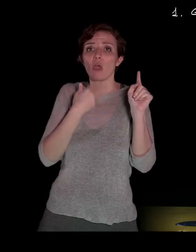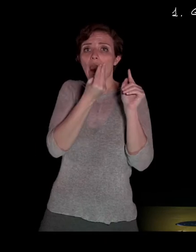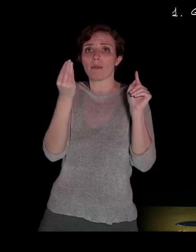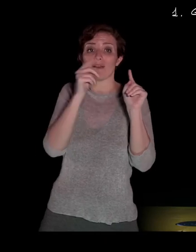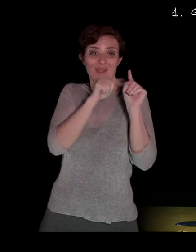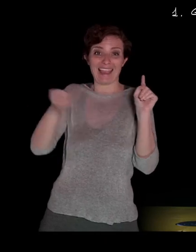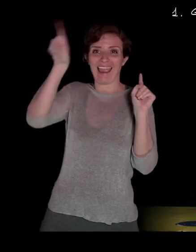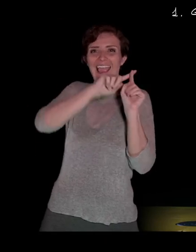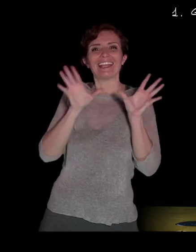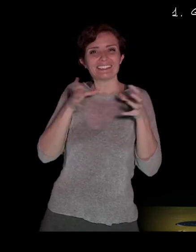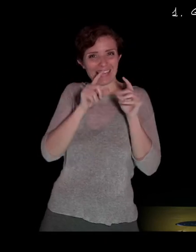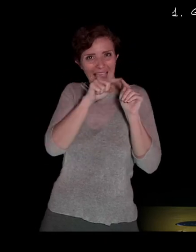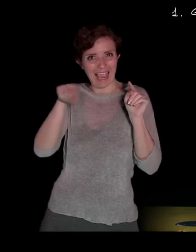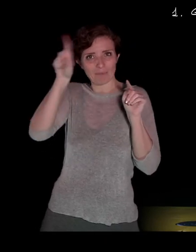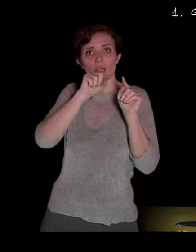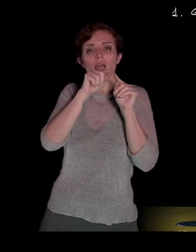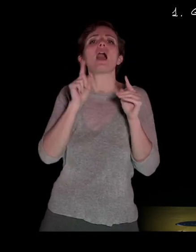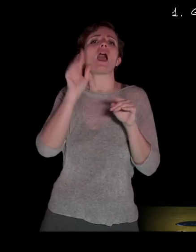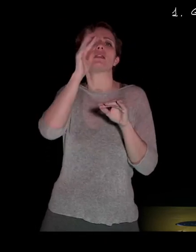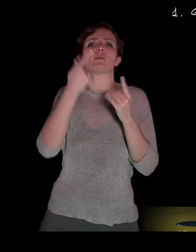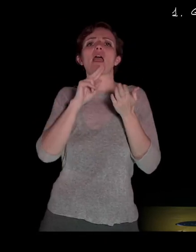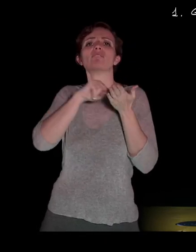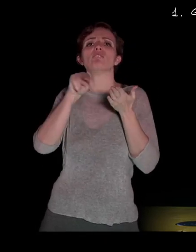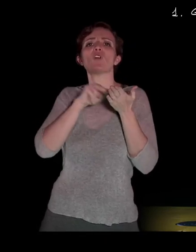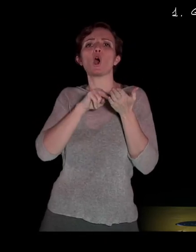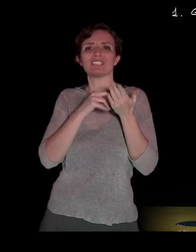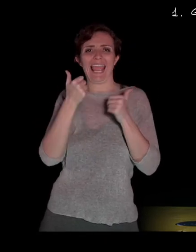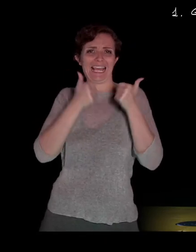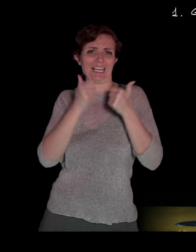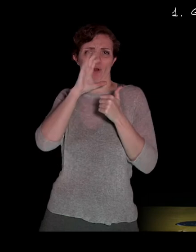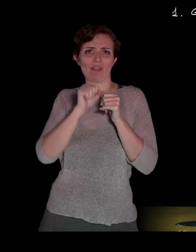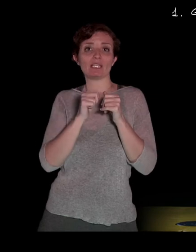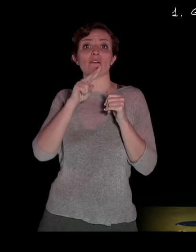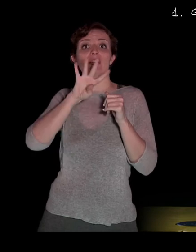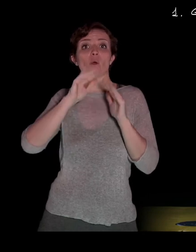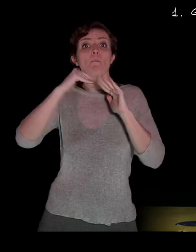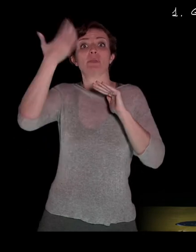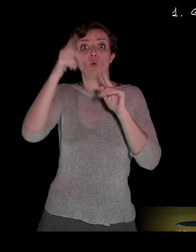..è costitutito dai voti superiori al 24 di un esame universitario. Avremo al suo interno questi elementi: